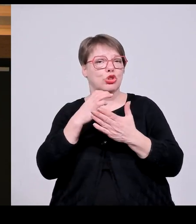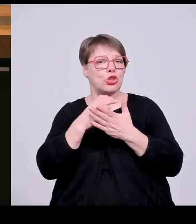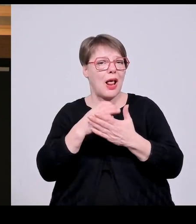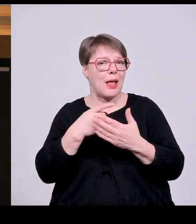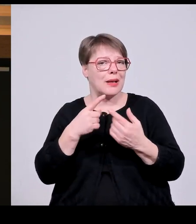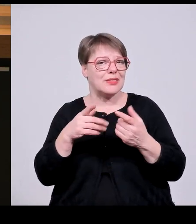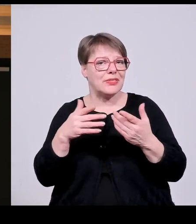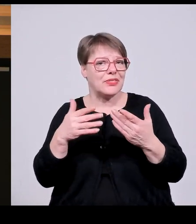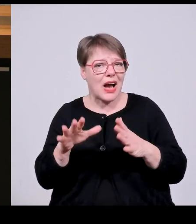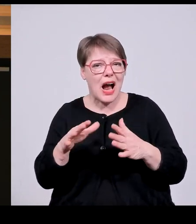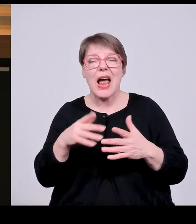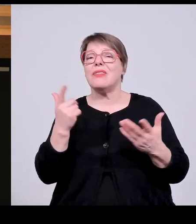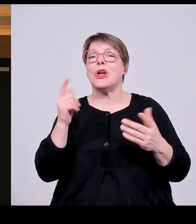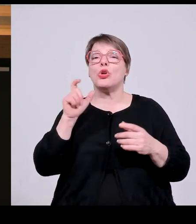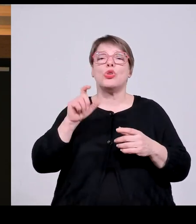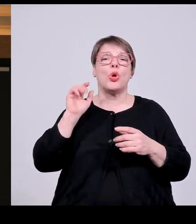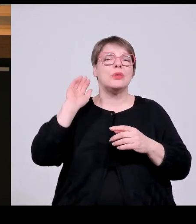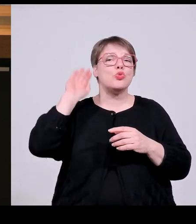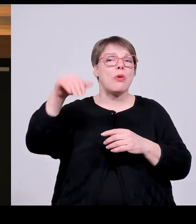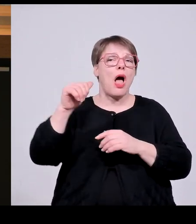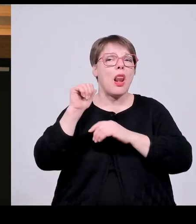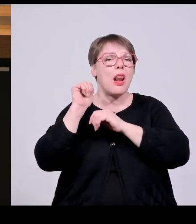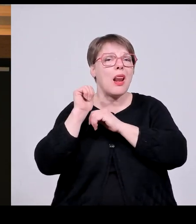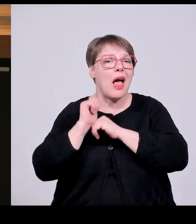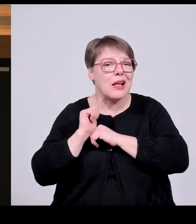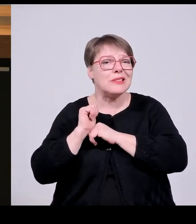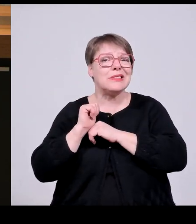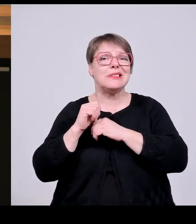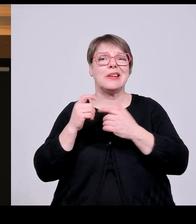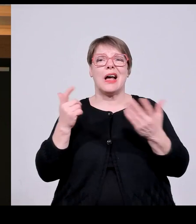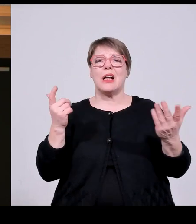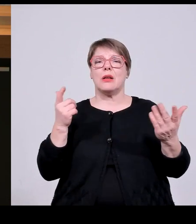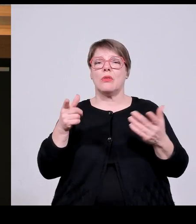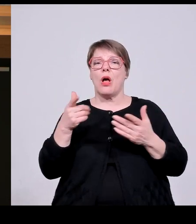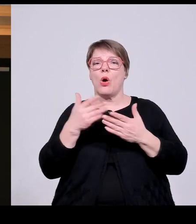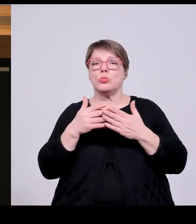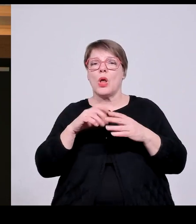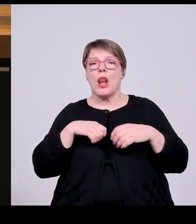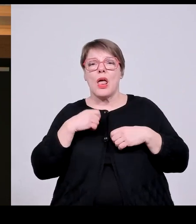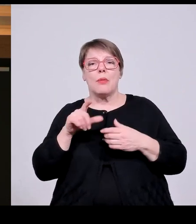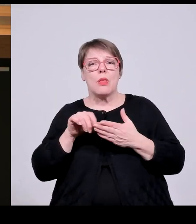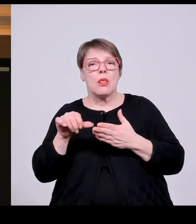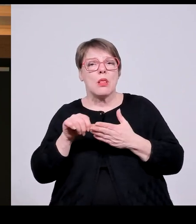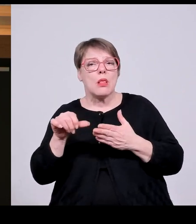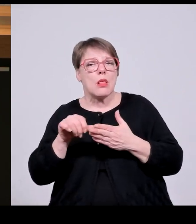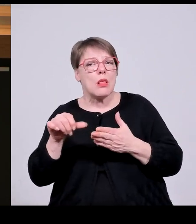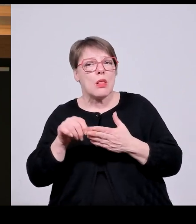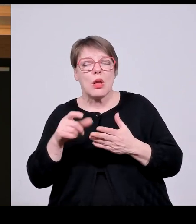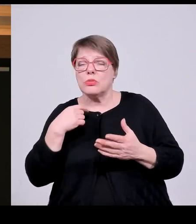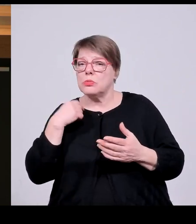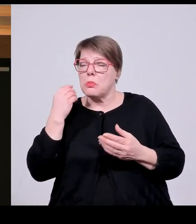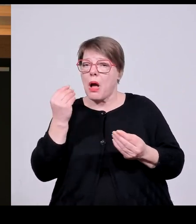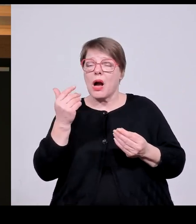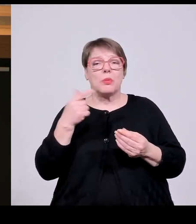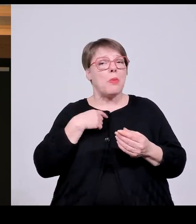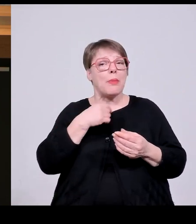Lernen Sie ein Gesundheitsberufe in Berlin. Wir werden gute Arbeitsbedingungen schaffe. Und dann können sie hier sozusagen was Gutes für die Gesellschaft tun.